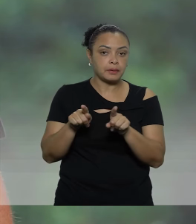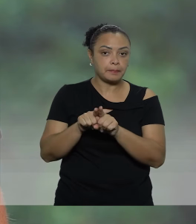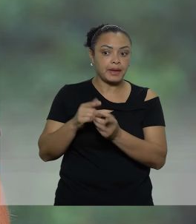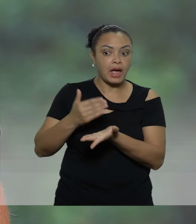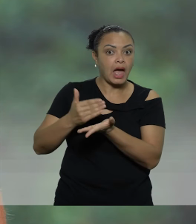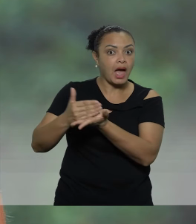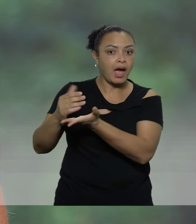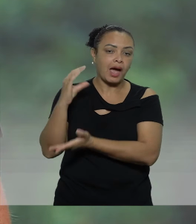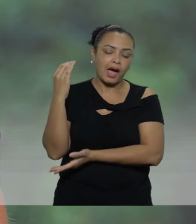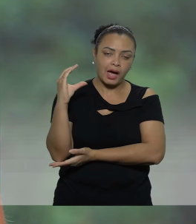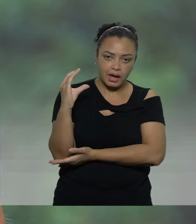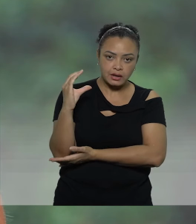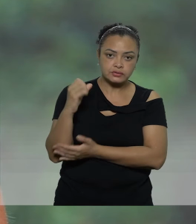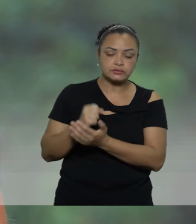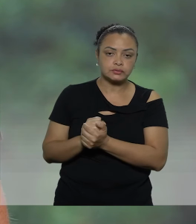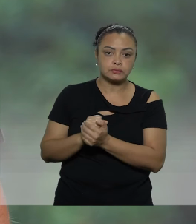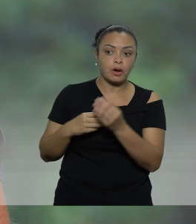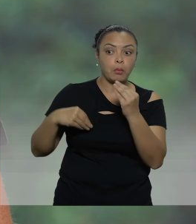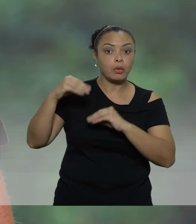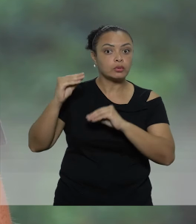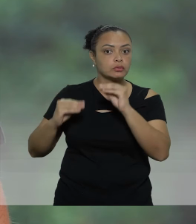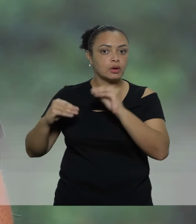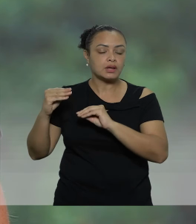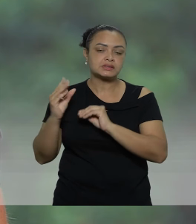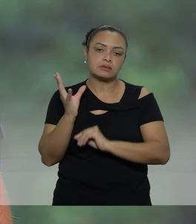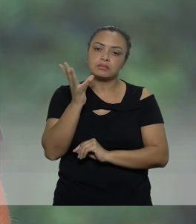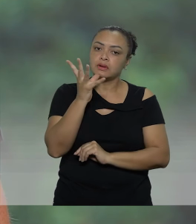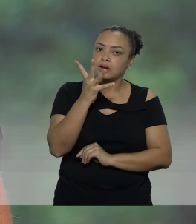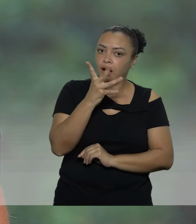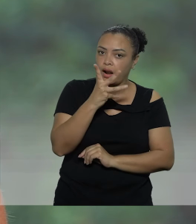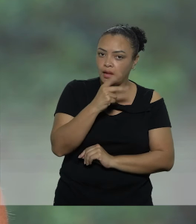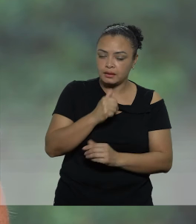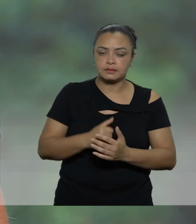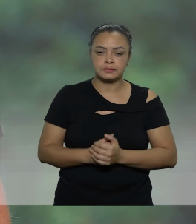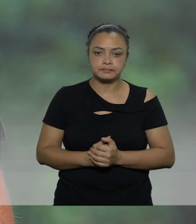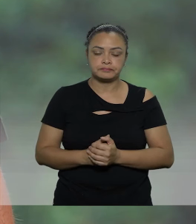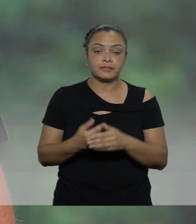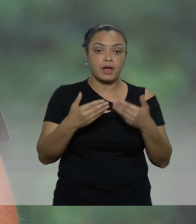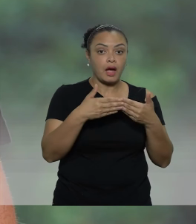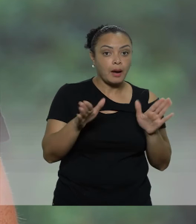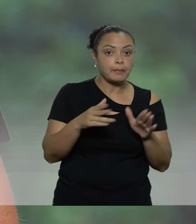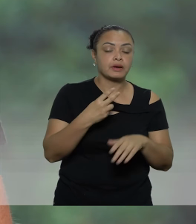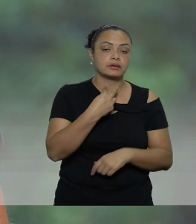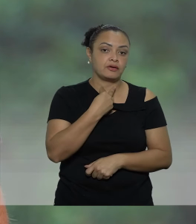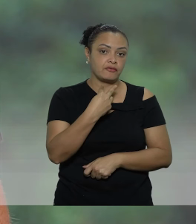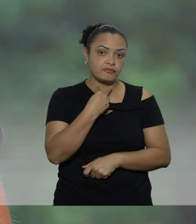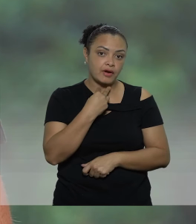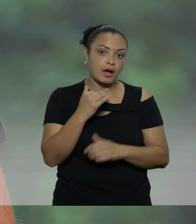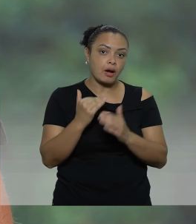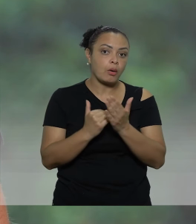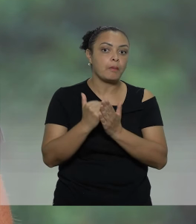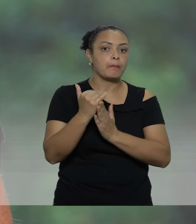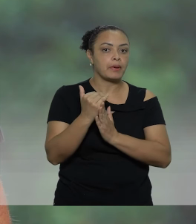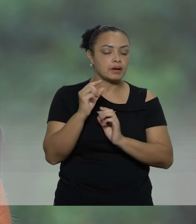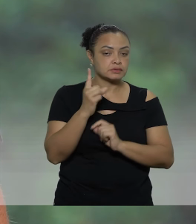no país, a moderação da atividade tem sido mais lenta do que o esperado, com o numero de vagas abertas voltando a superar 10 milhões em abril